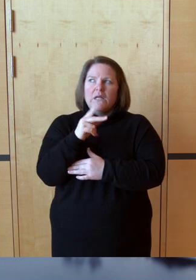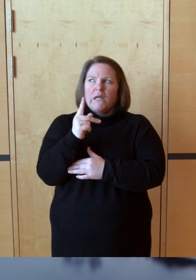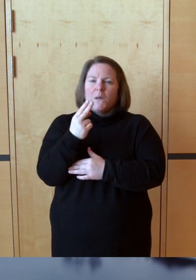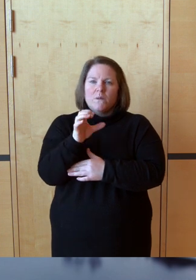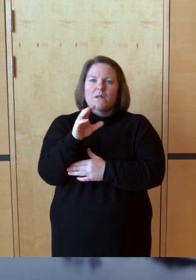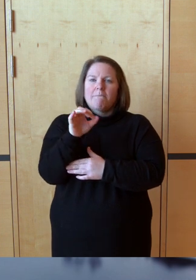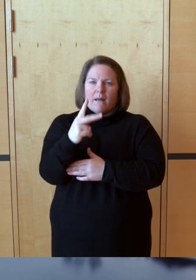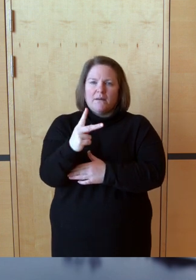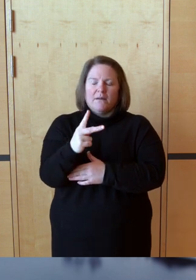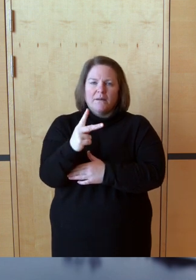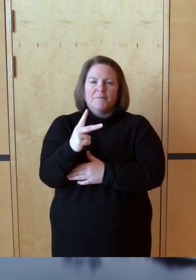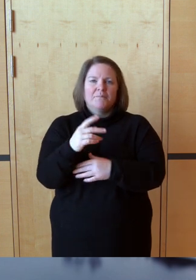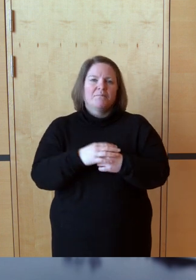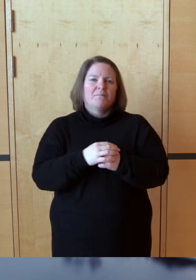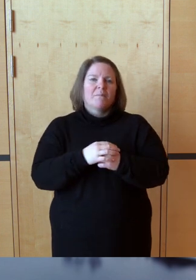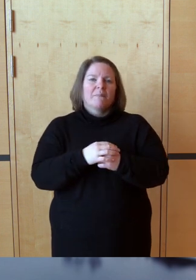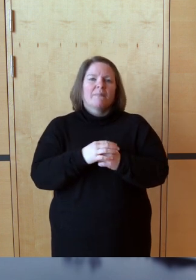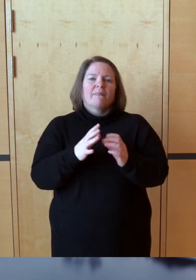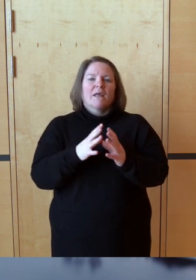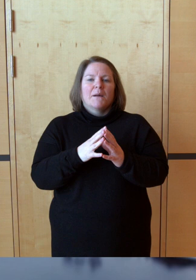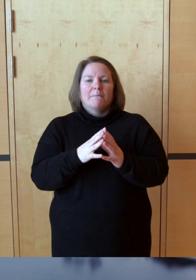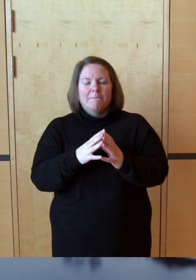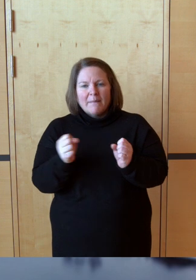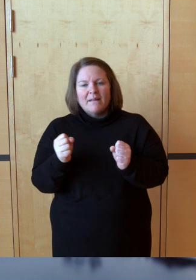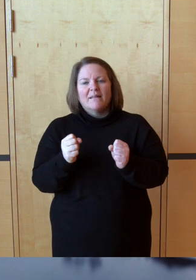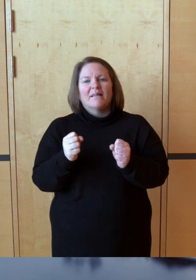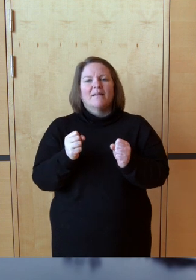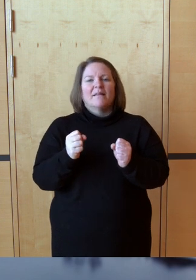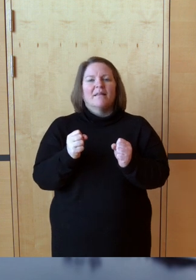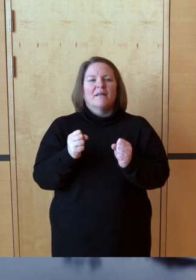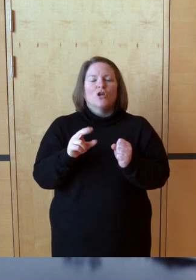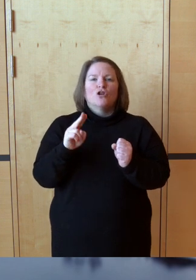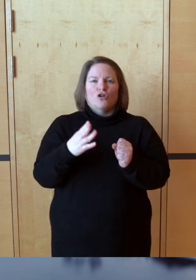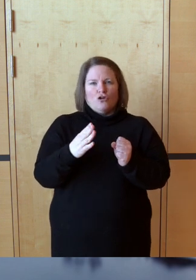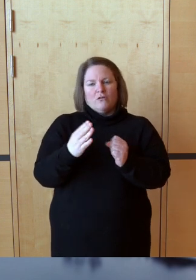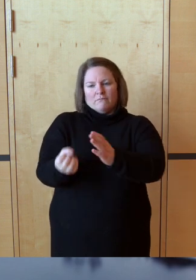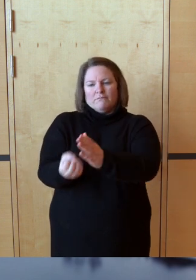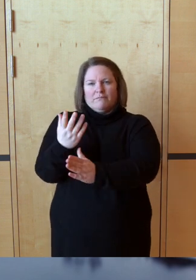Men det är så att tanken är ju också bättre i Kåge för att